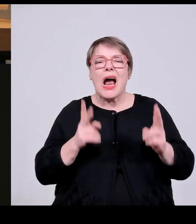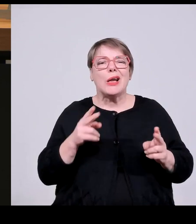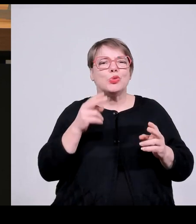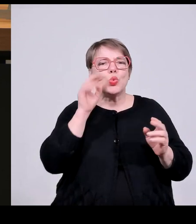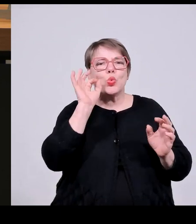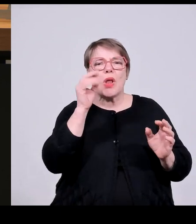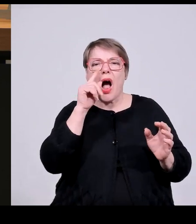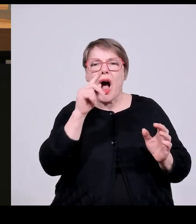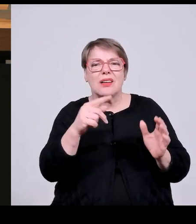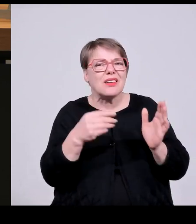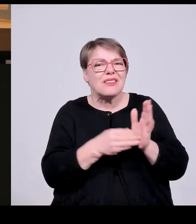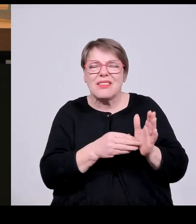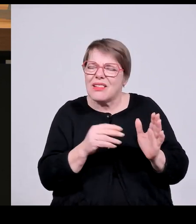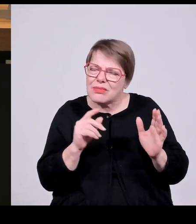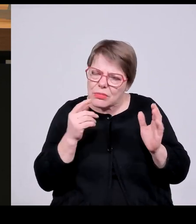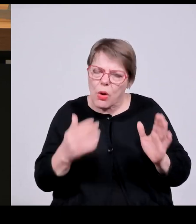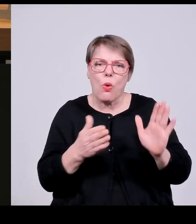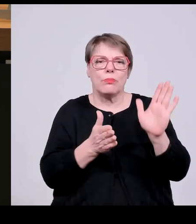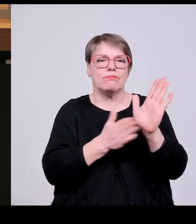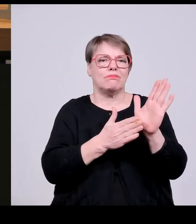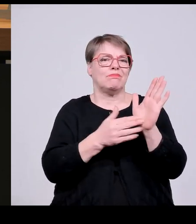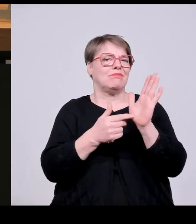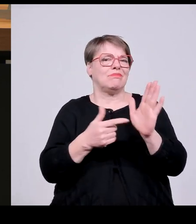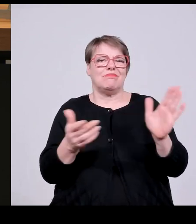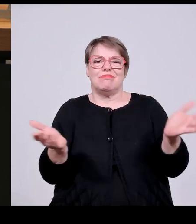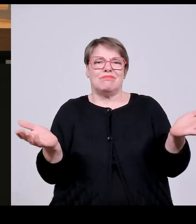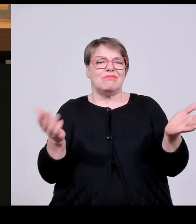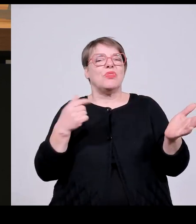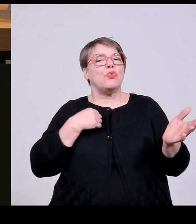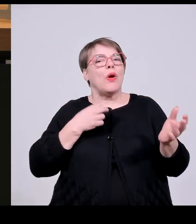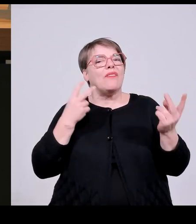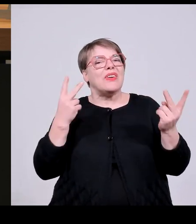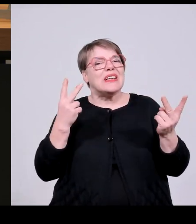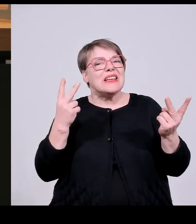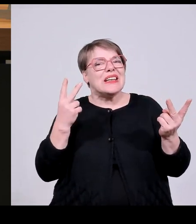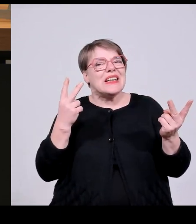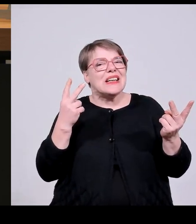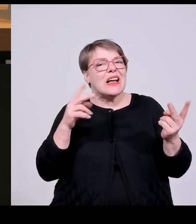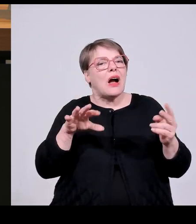Zumindest die SPD Fraktion redet aber mittlerweile nicht mehr davon, alle Kleingarten rechtlich zu sichern,